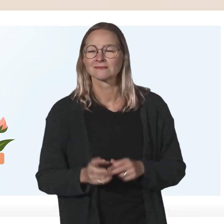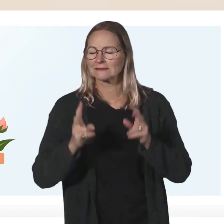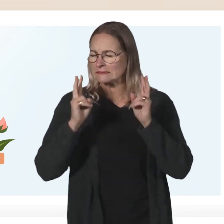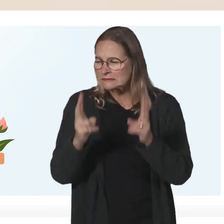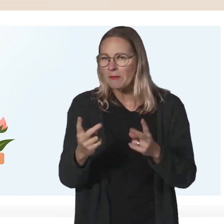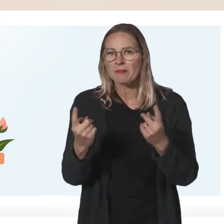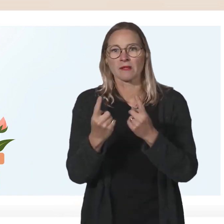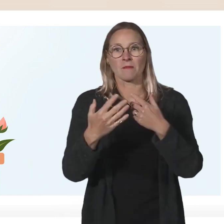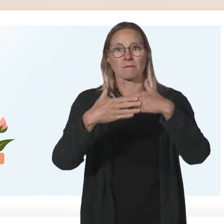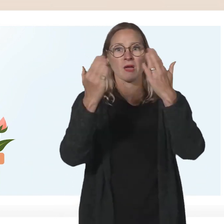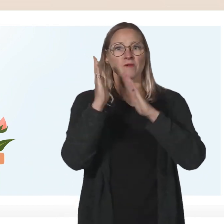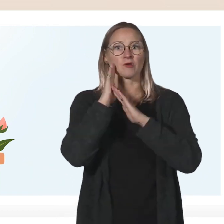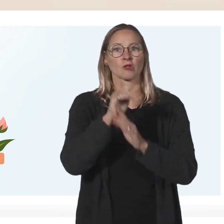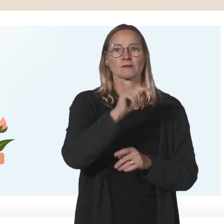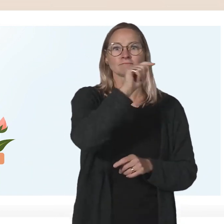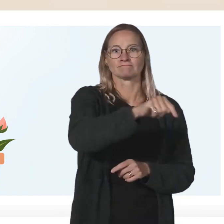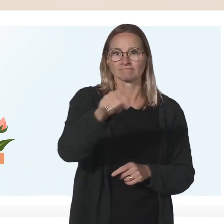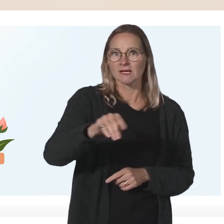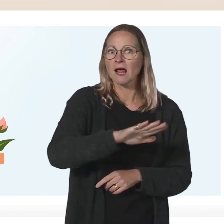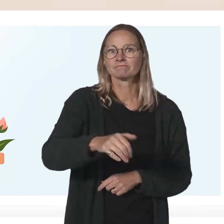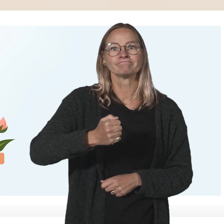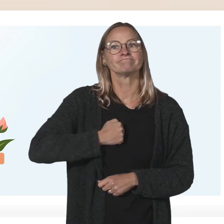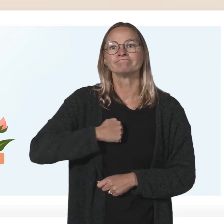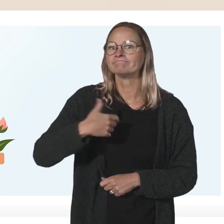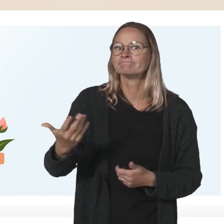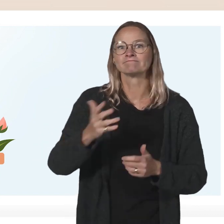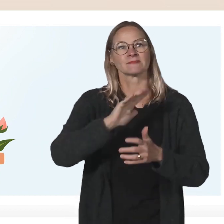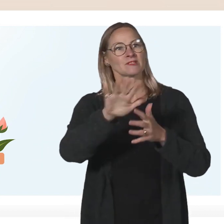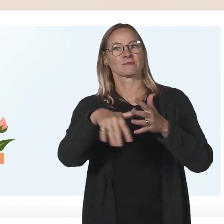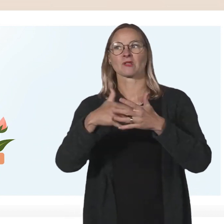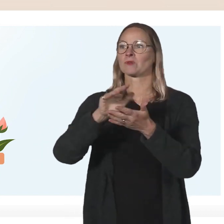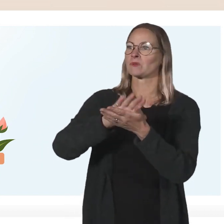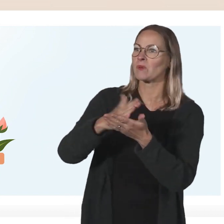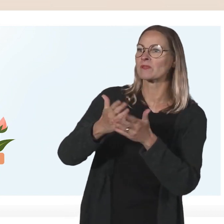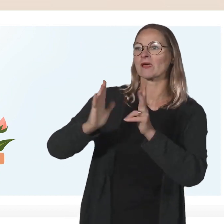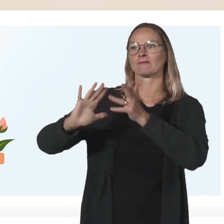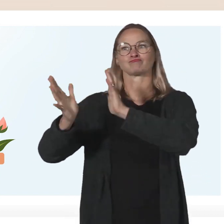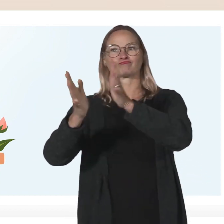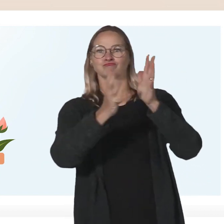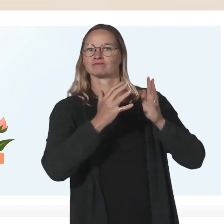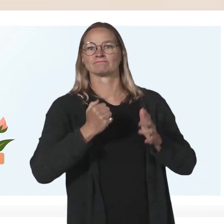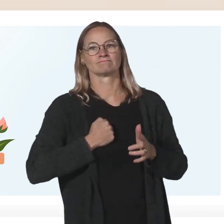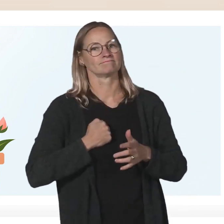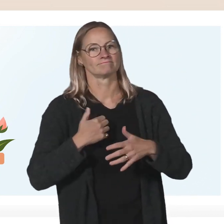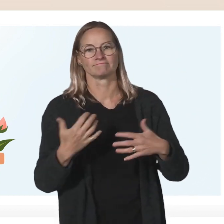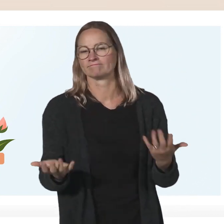Sama tilanne on päiväkodeissa.